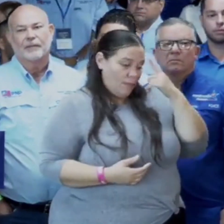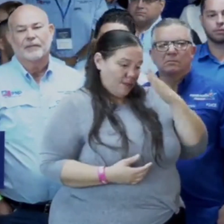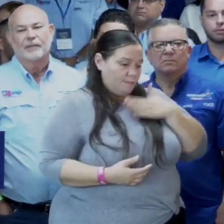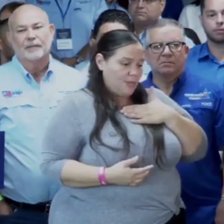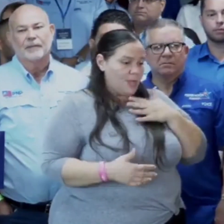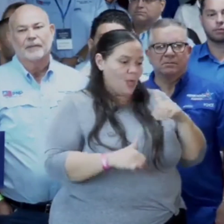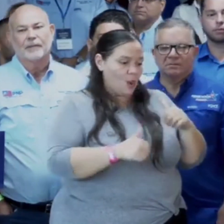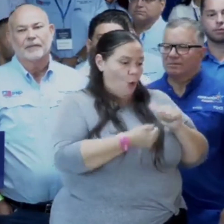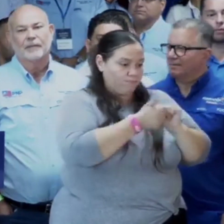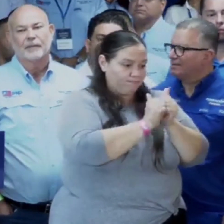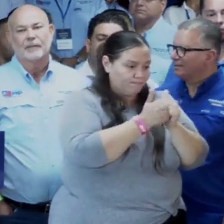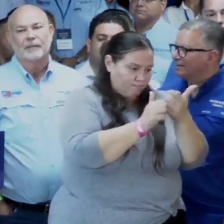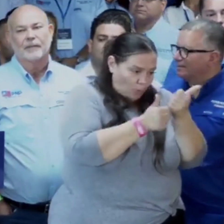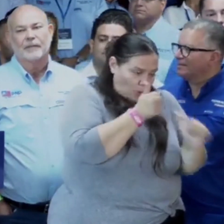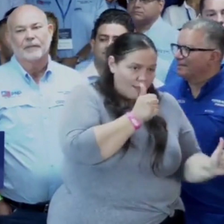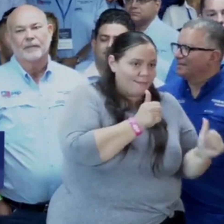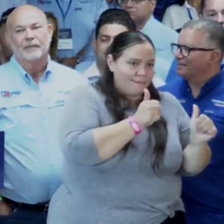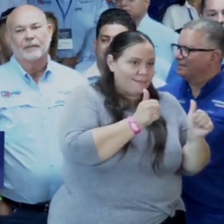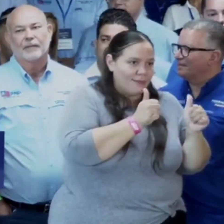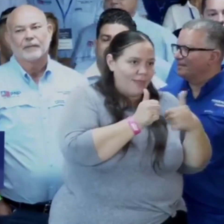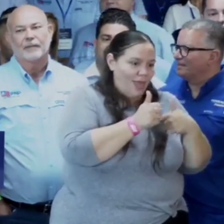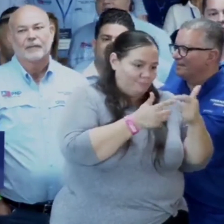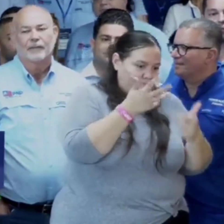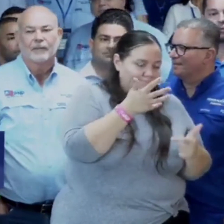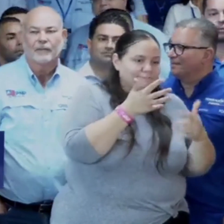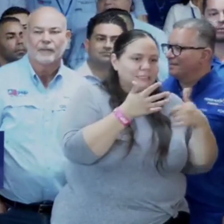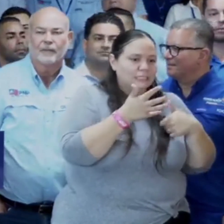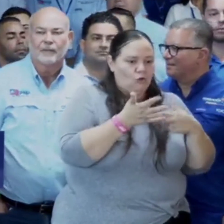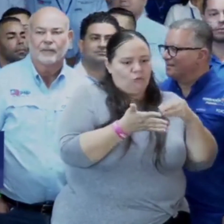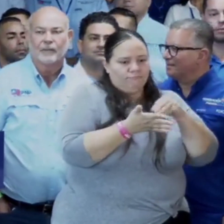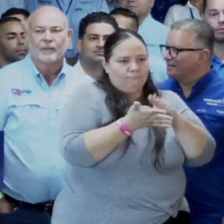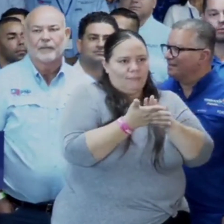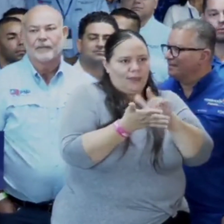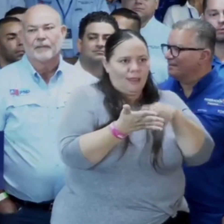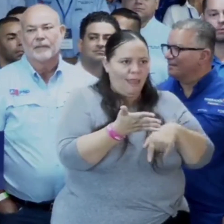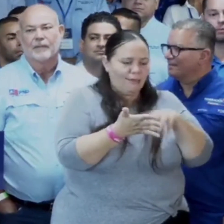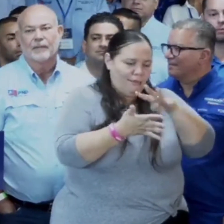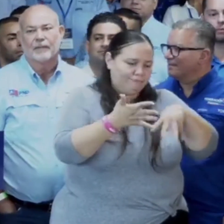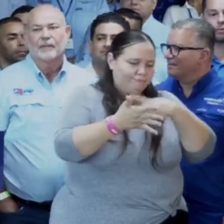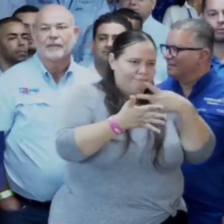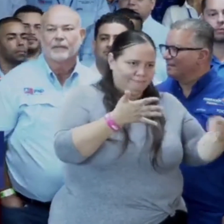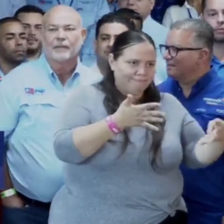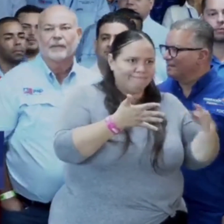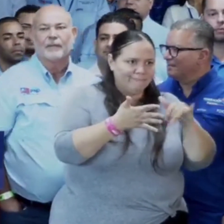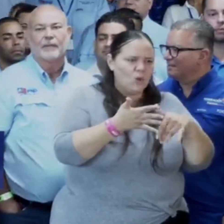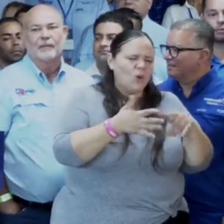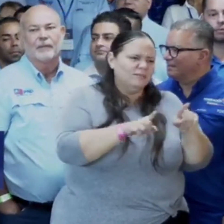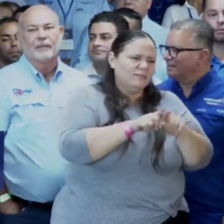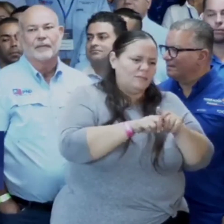Victoria ciudadana que está en la papeleta y nadie habla de él verdad porque él dice que va a votar